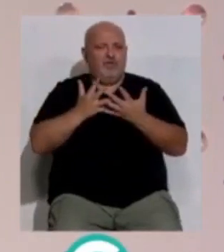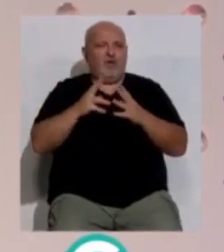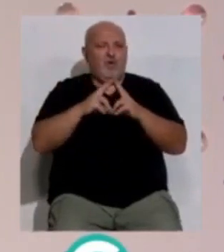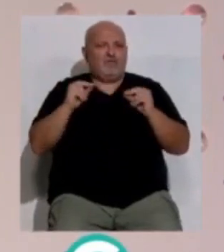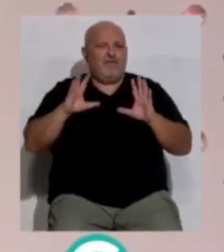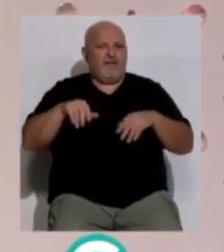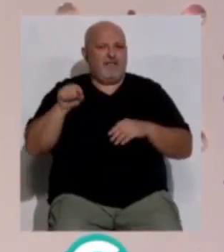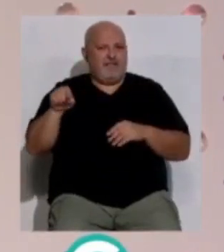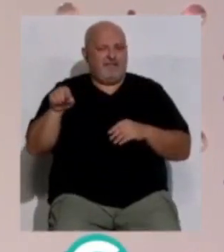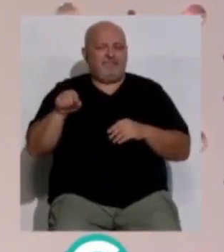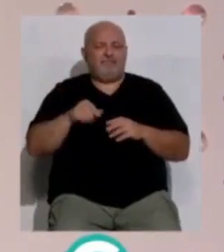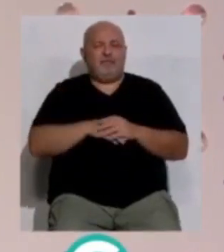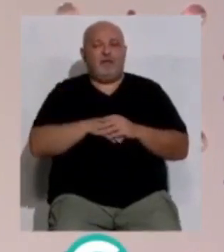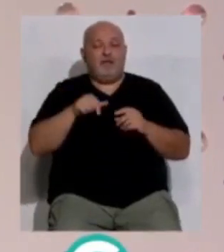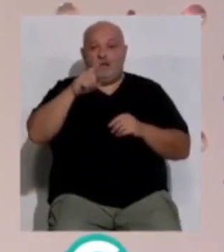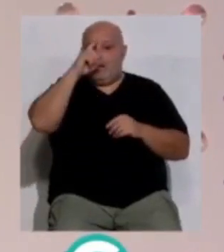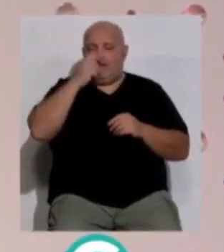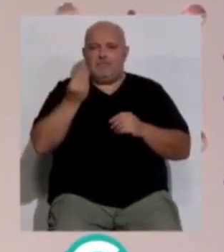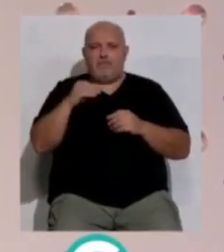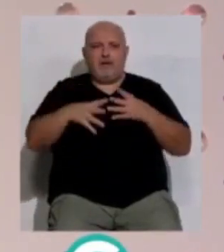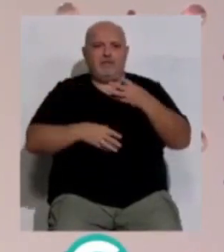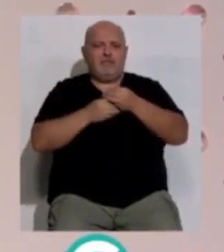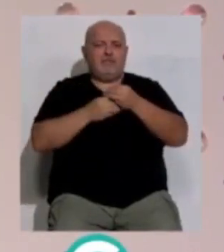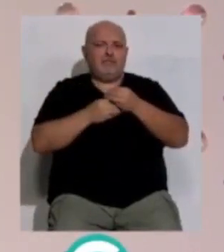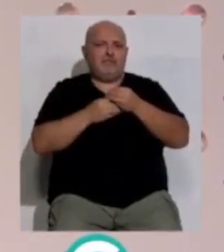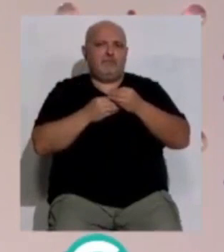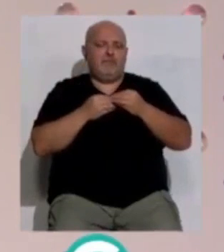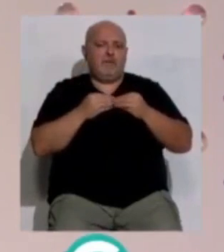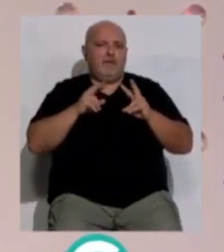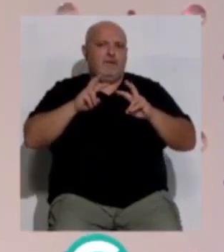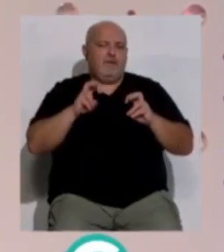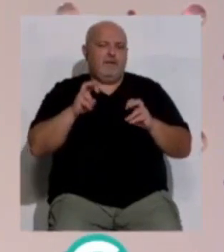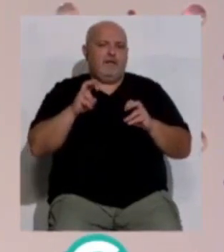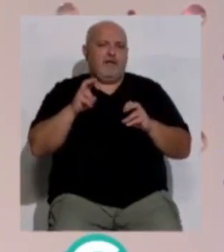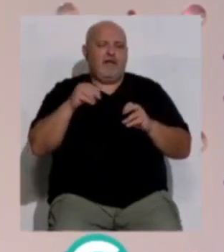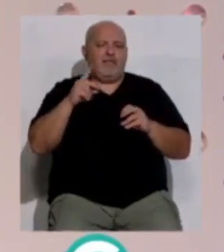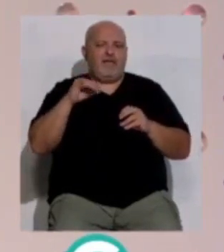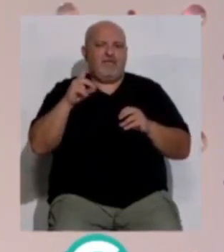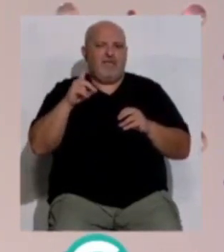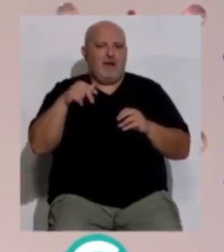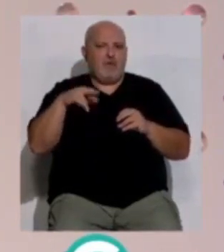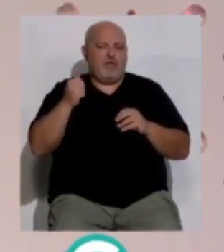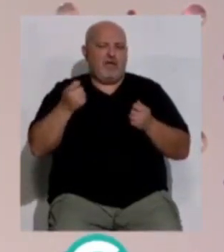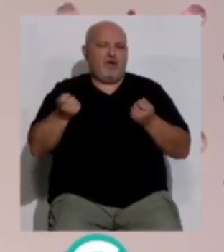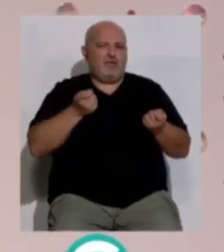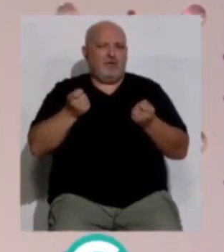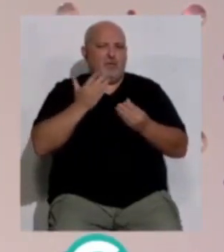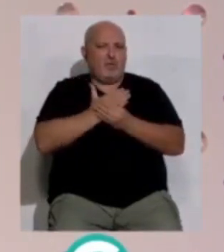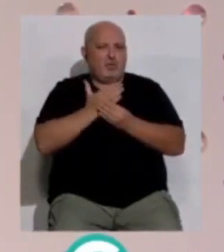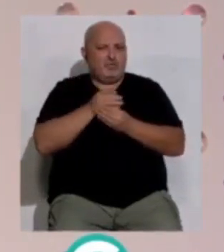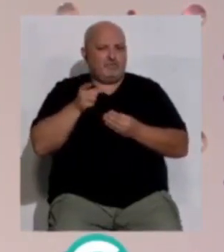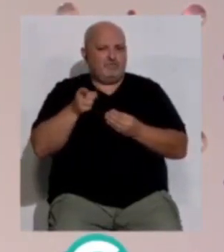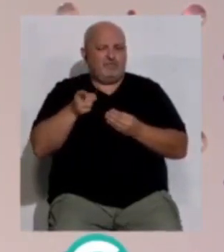de Cádiz este año introducimos junto con David almorzar con quien coordinamos estos cursos el